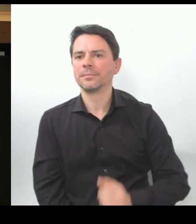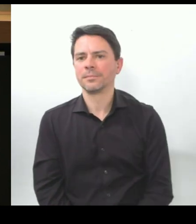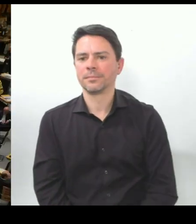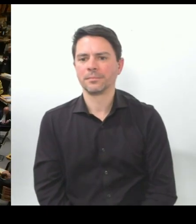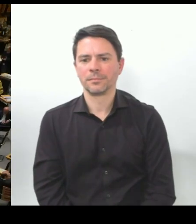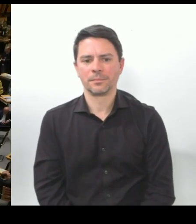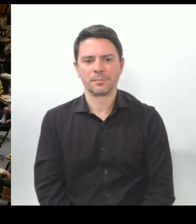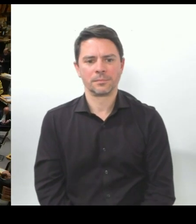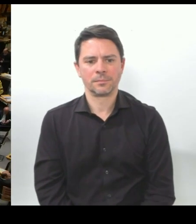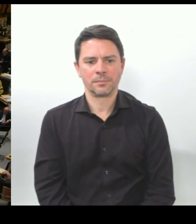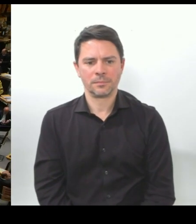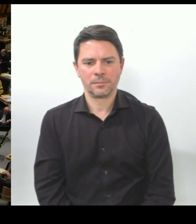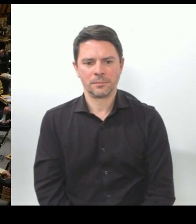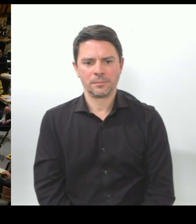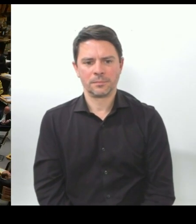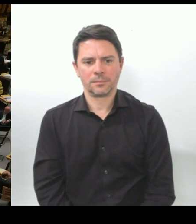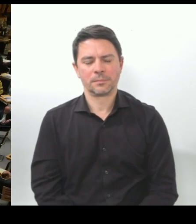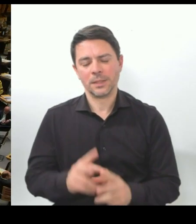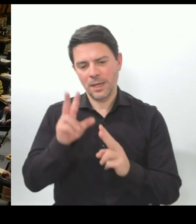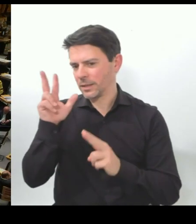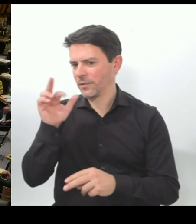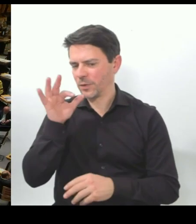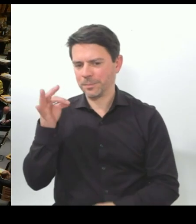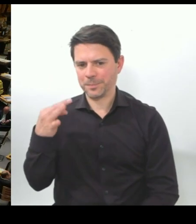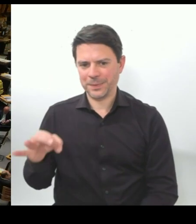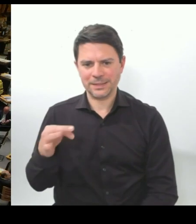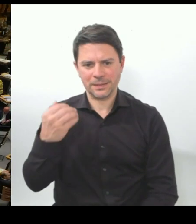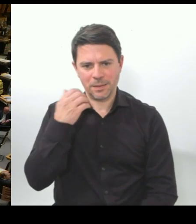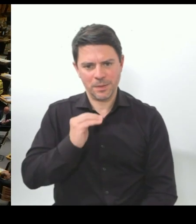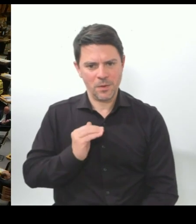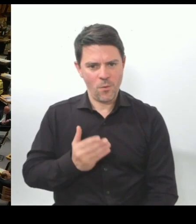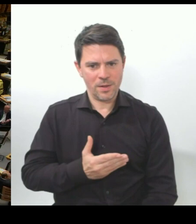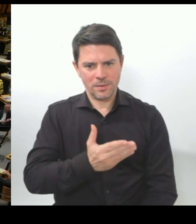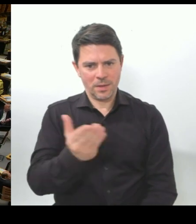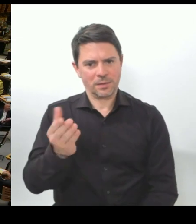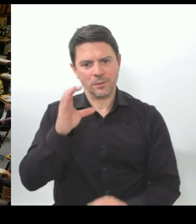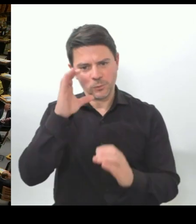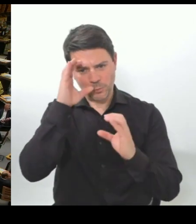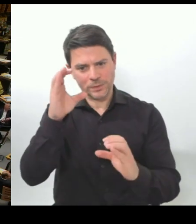unsere Bibliotheken in die Gegenwart zu holen und für die Zukunft fit zu machen, Egal, ob wir uns in Marzahn